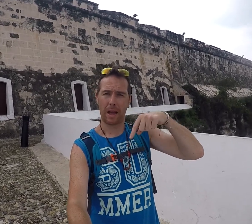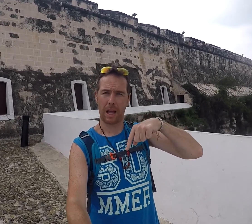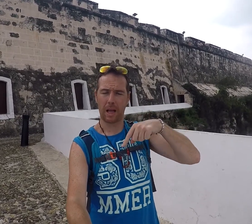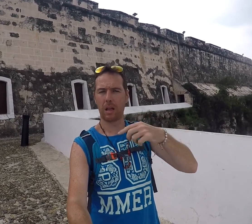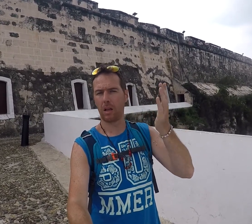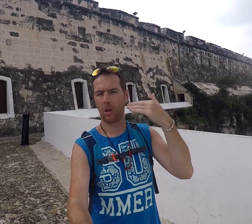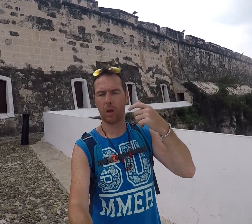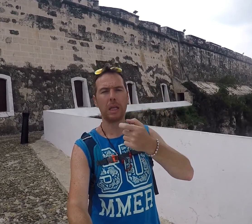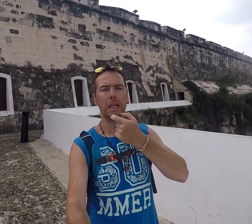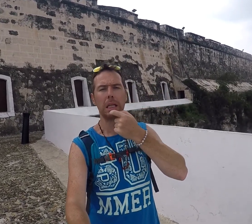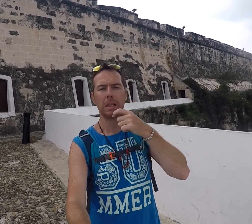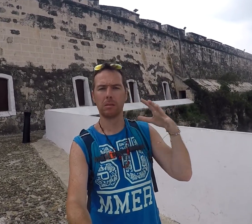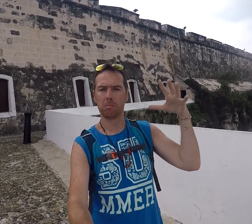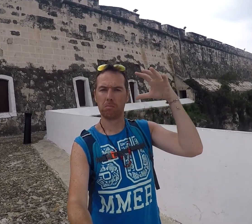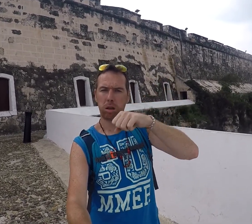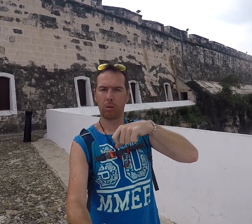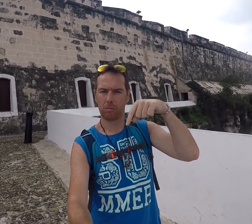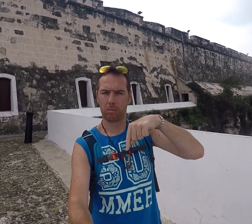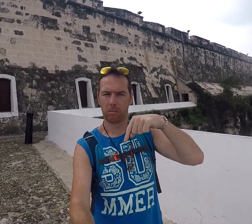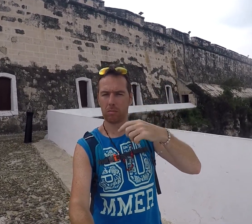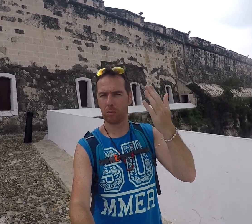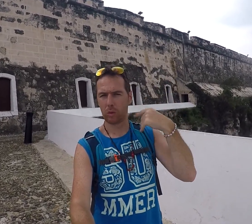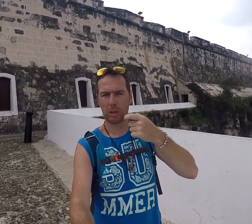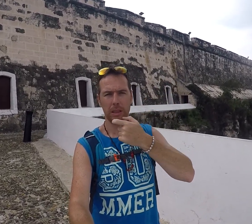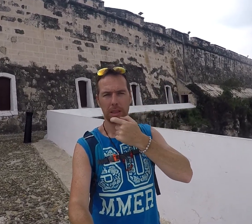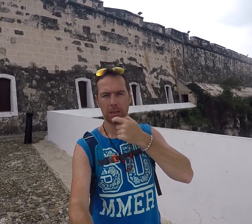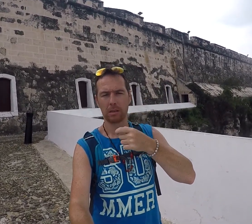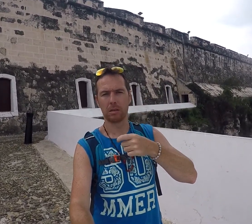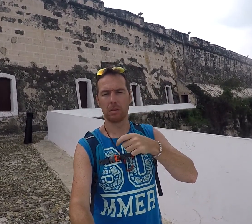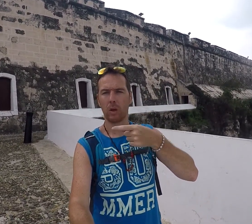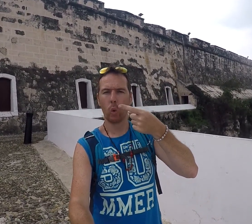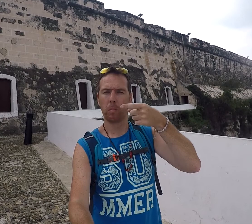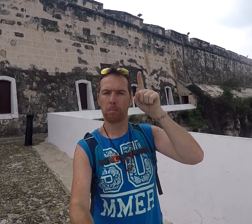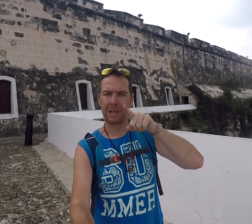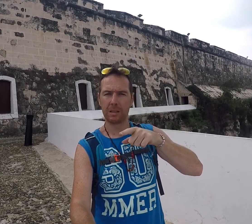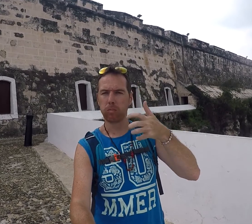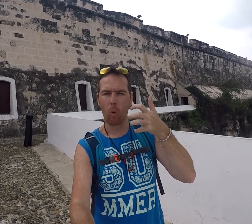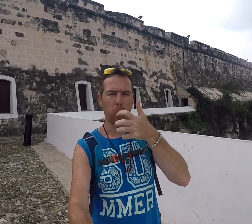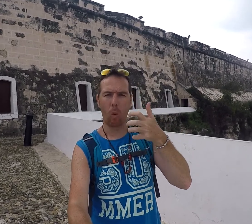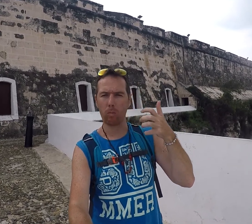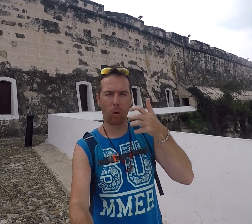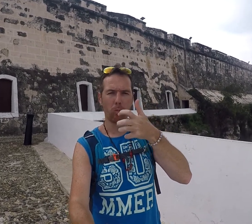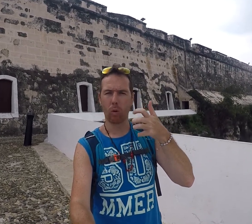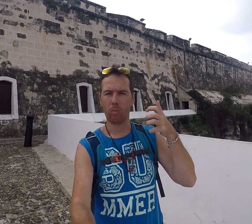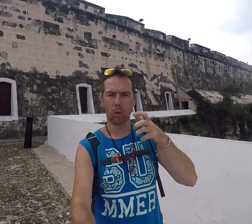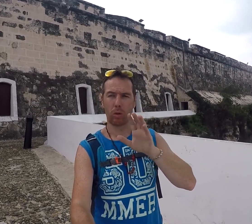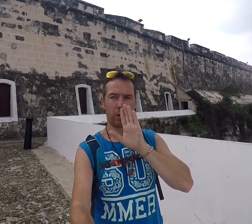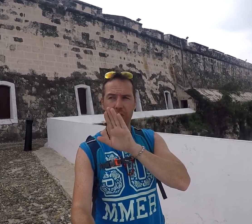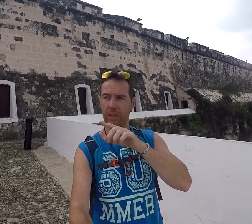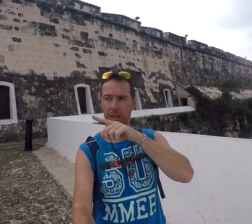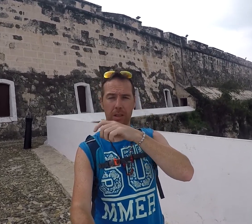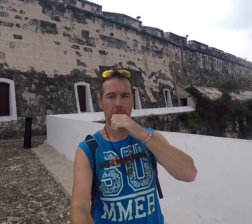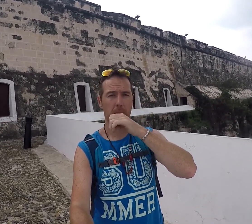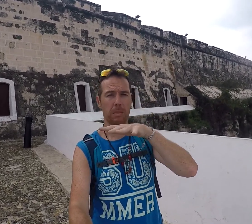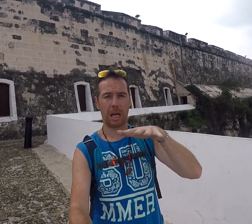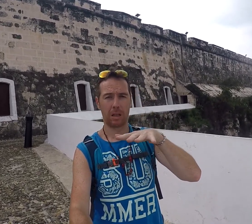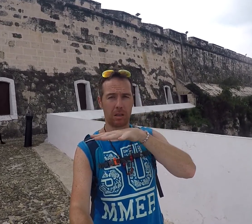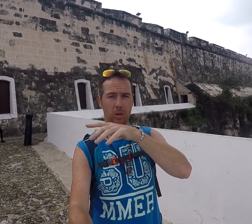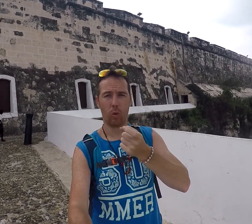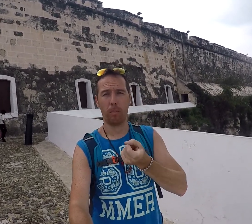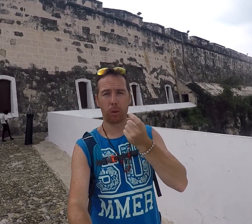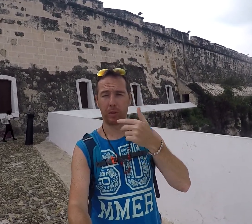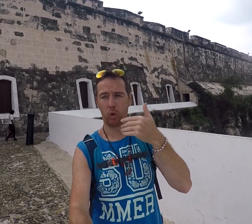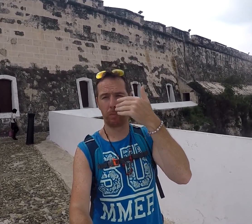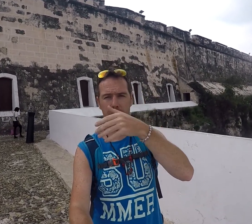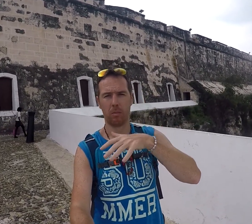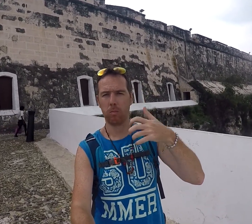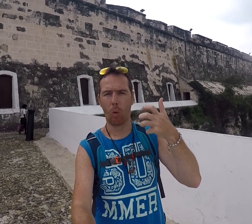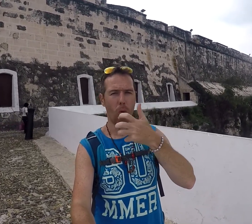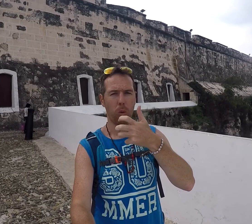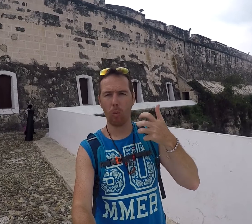En La Habana fueron invadidos por los ingleses tras un mes de batalla por ahí, en el mar y este puerto